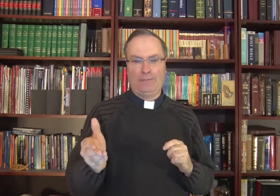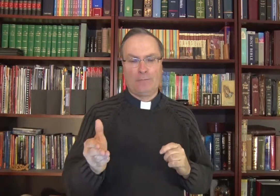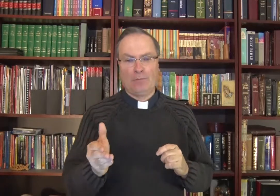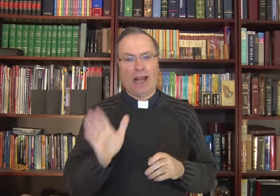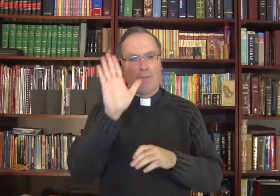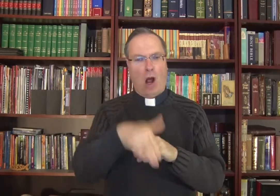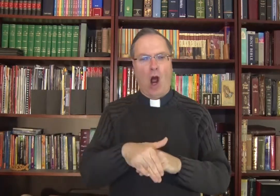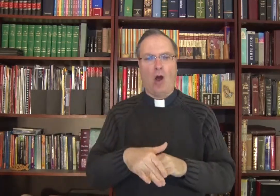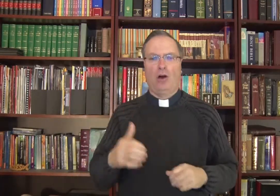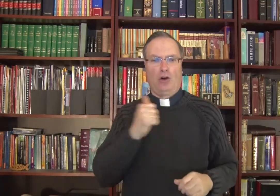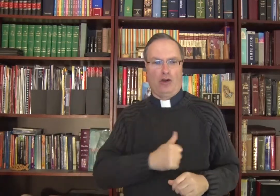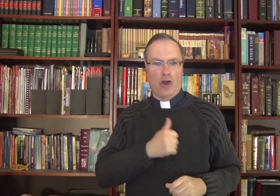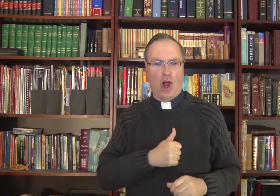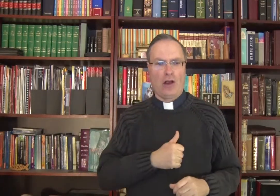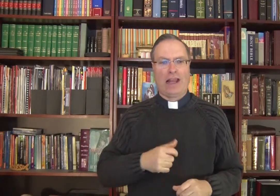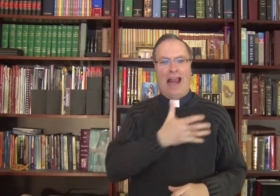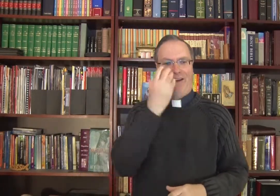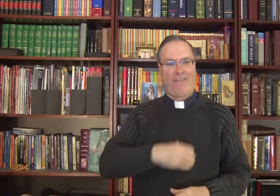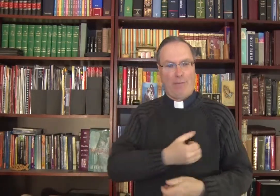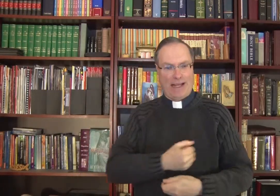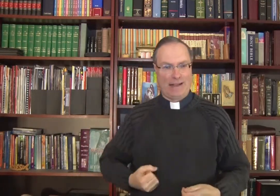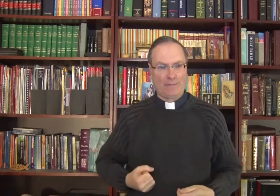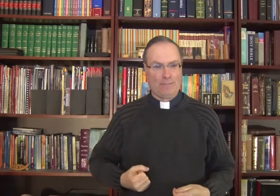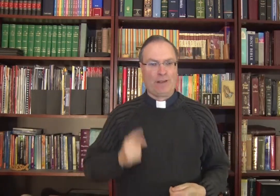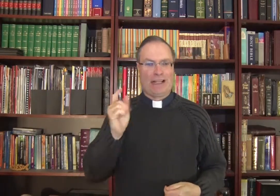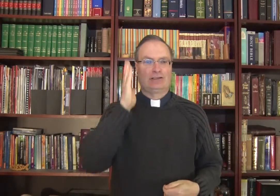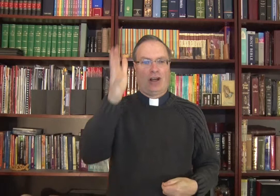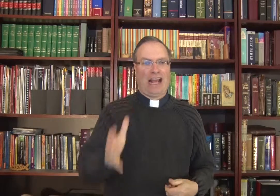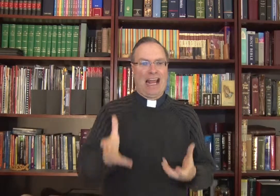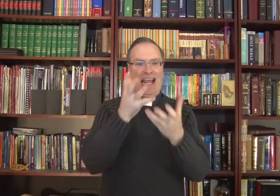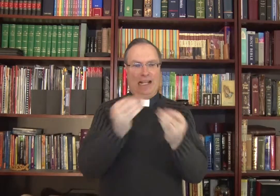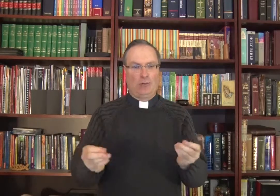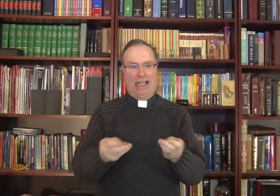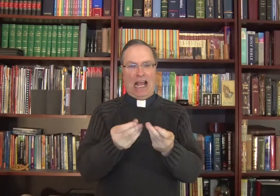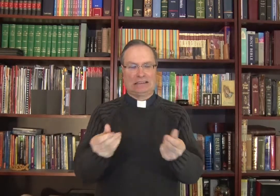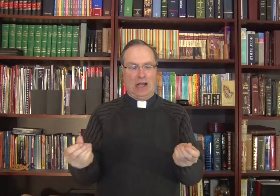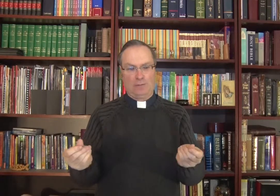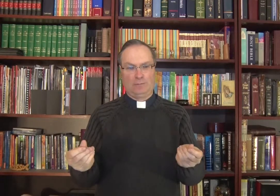la mort, le deuil, la famine, et elle sera réduite en cendres.